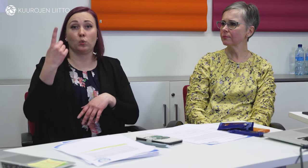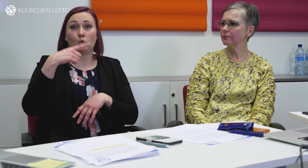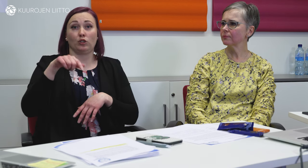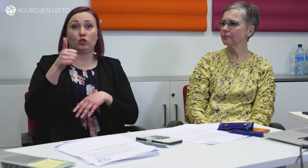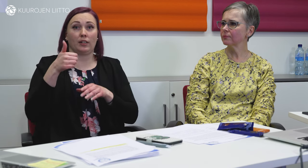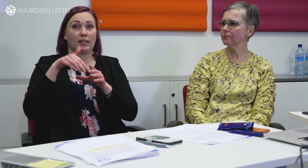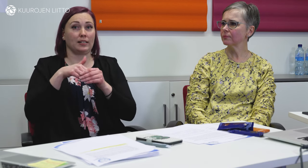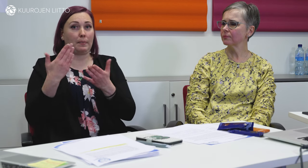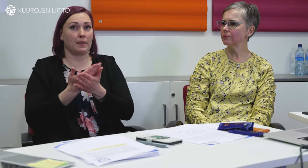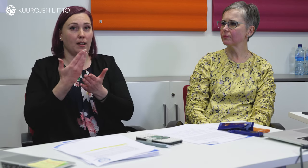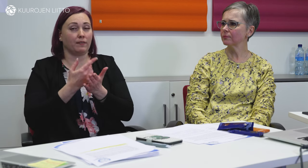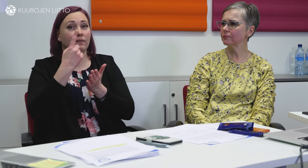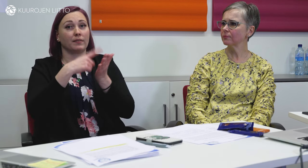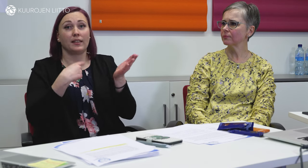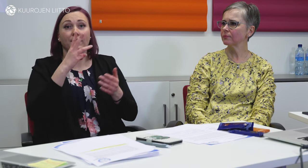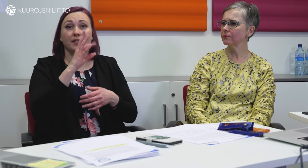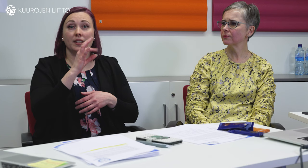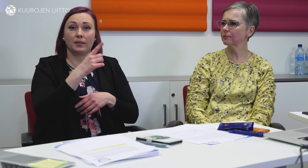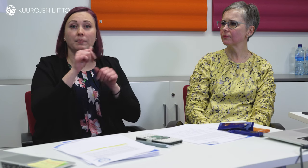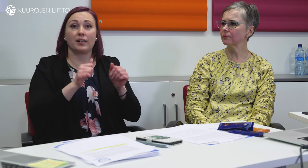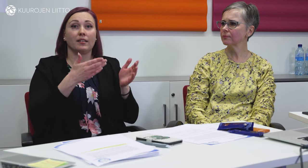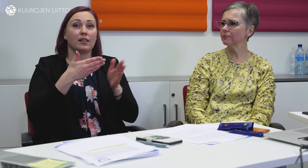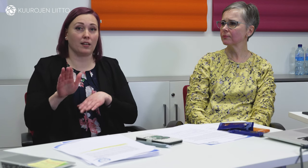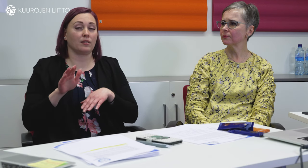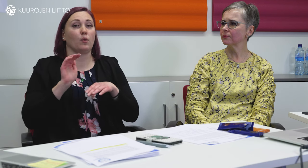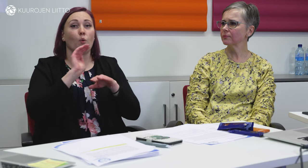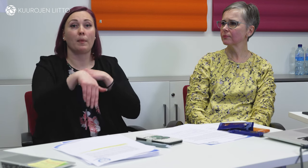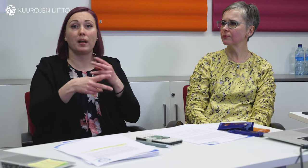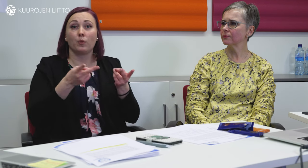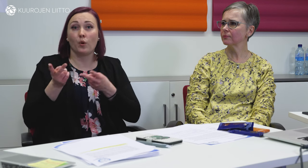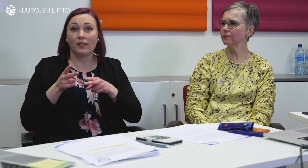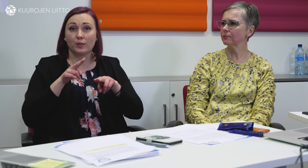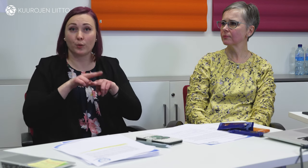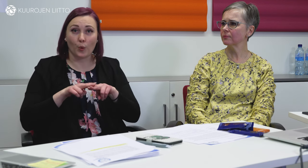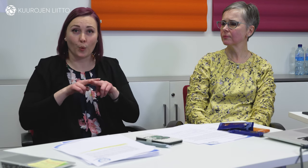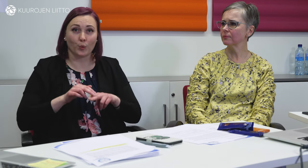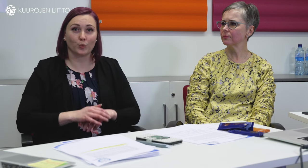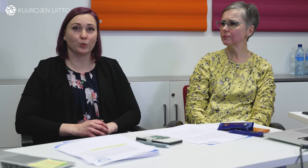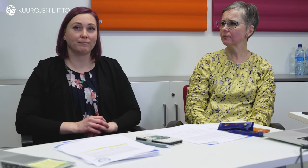WFD päätyi siis järjestämään ylimääräisen yleiskokouksen - 19 maailmanliiton jäsenmaan vaatimuksesta.